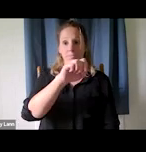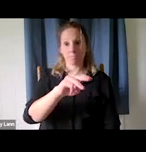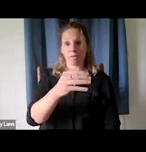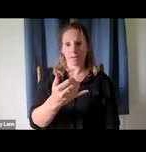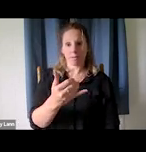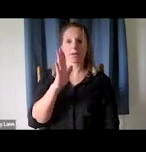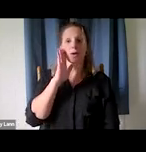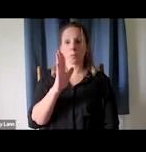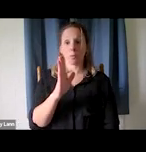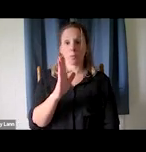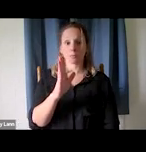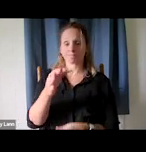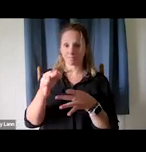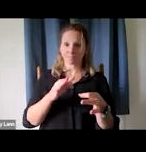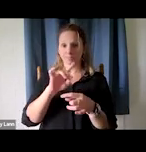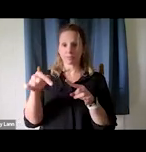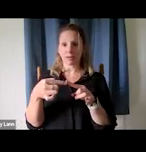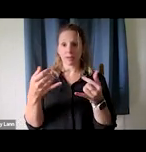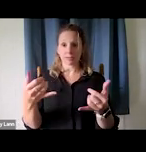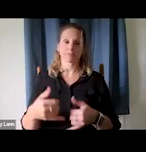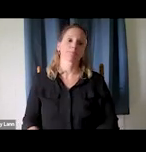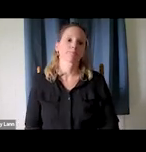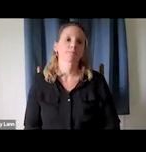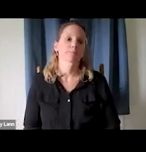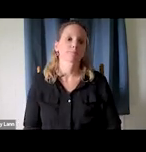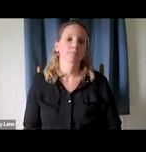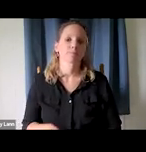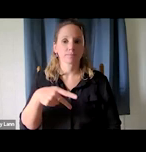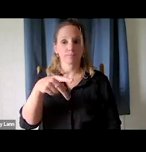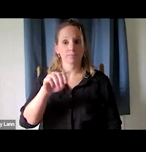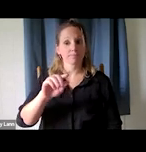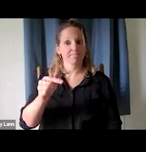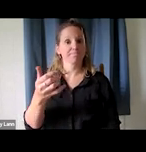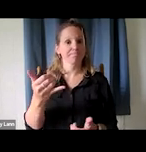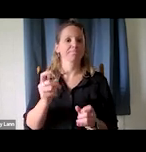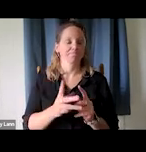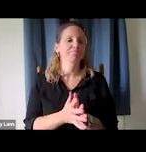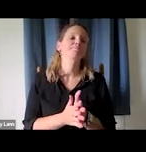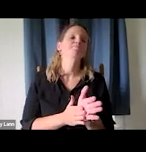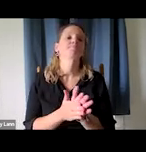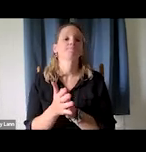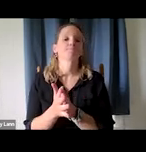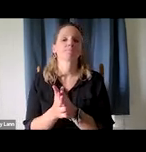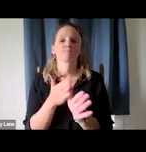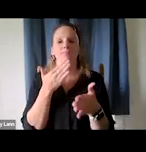quien moderará el seminario web de hoy. Pam, tiene la palabra. Gracias, de nuevo, Dorrine